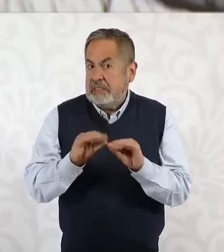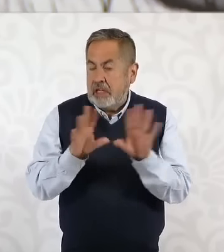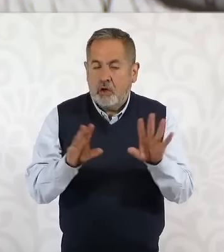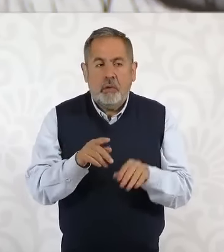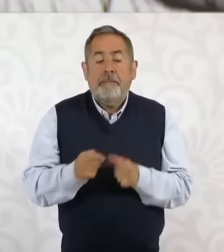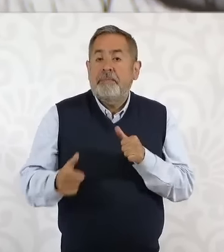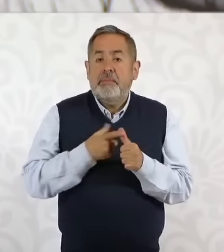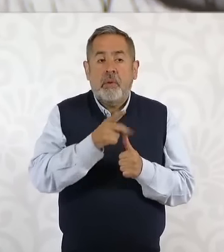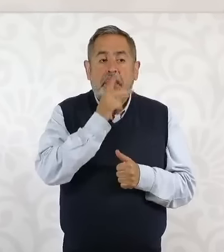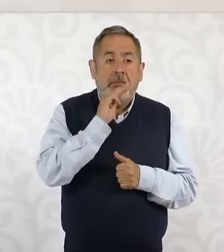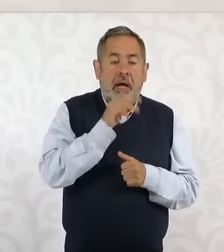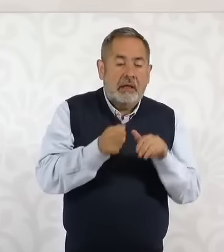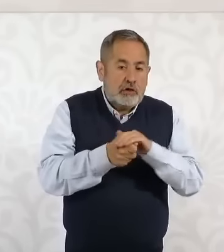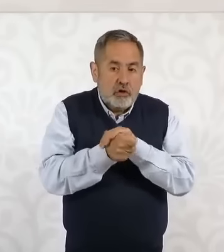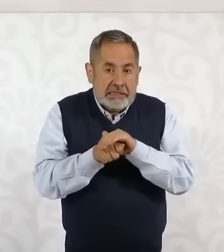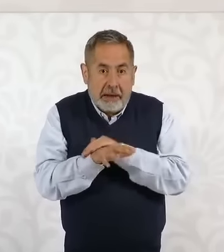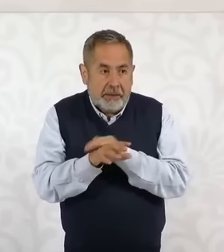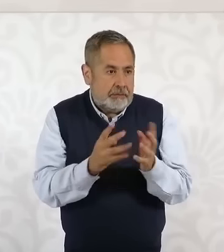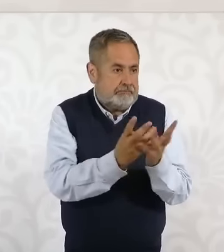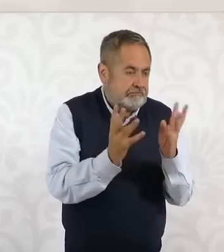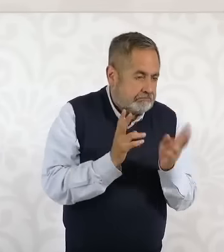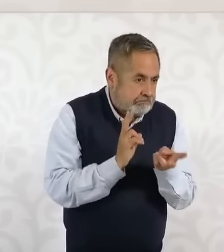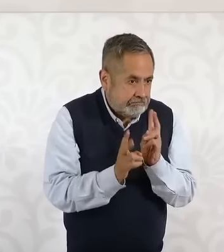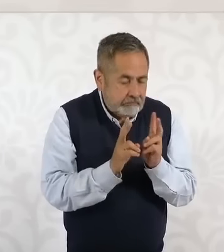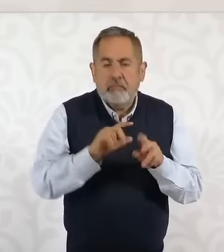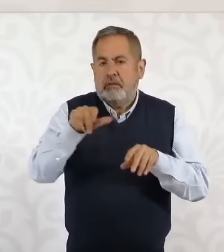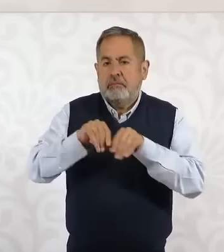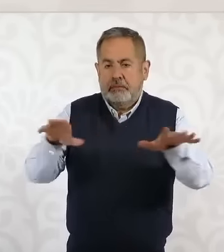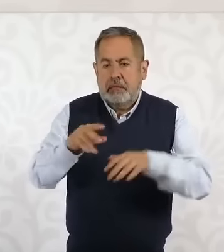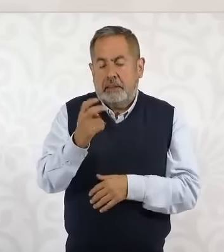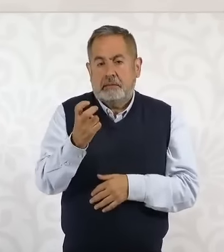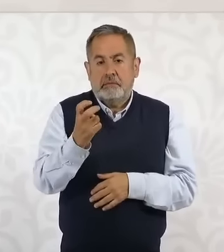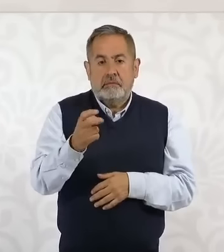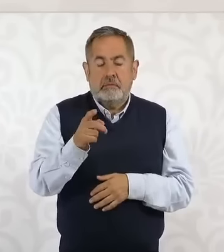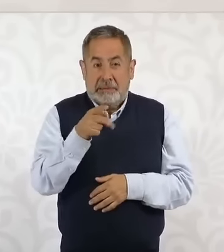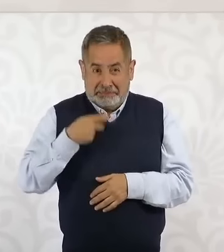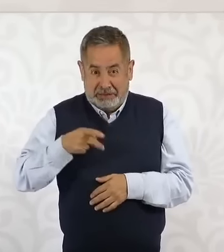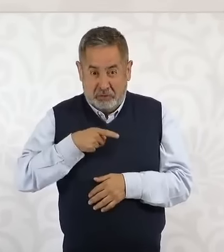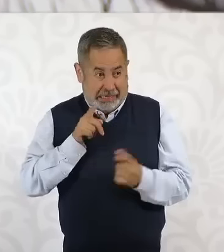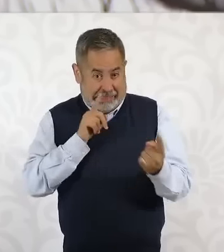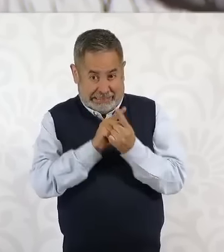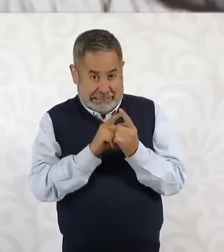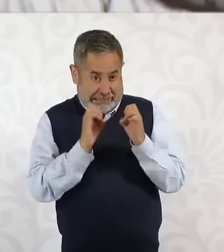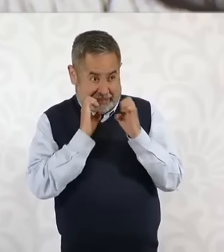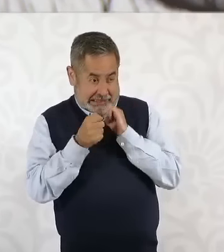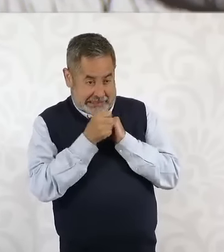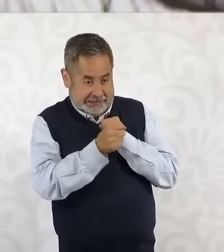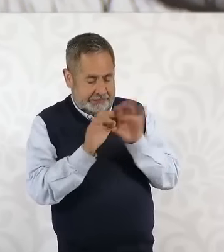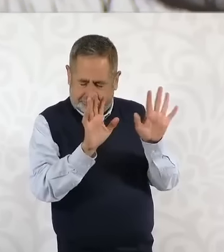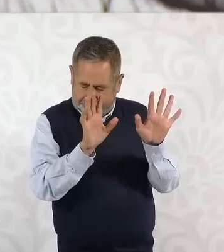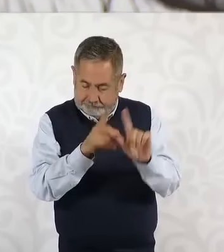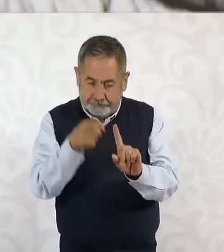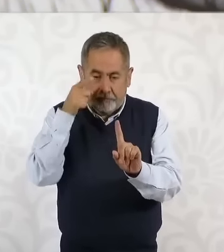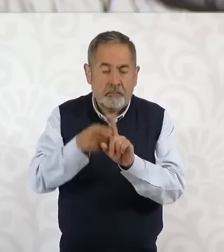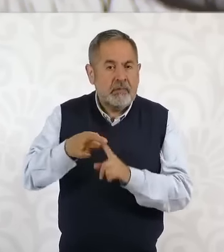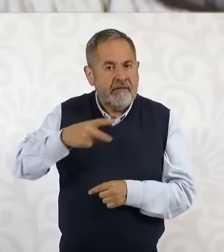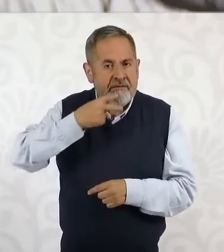Nuestro objetivo, más allá de si entrevistamos a esta persona o no, es la verdad y la justicia.